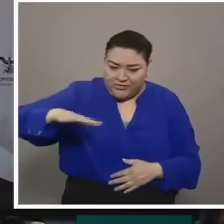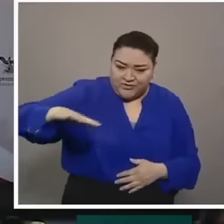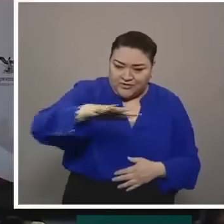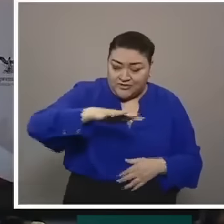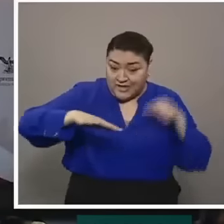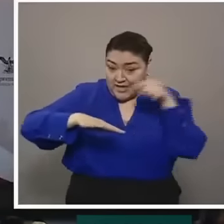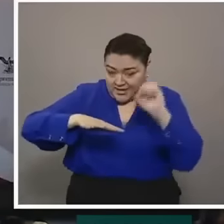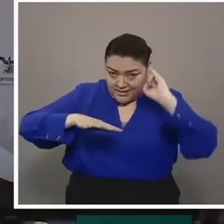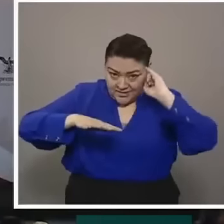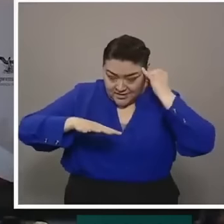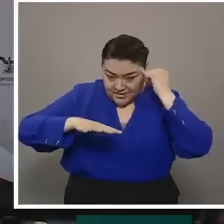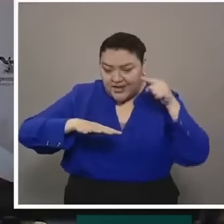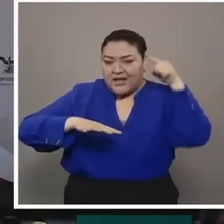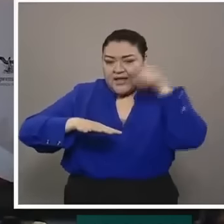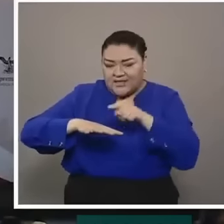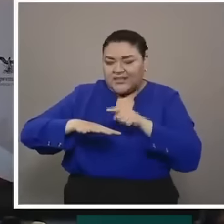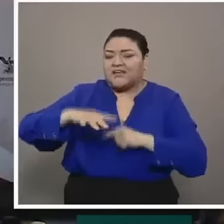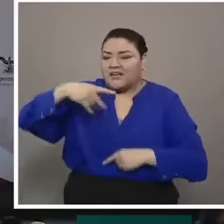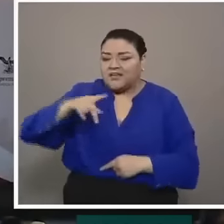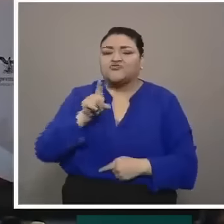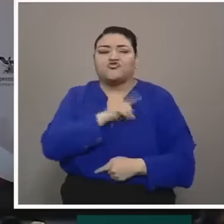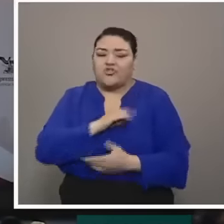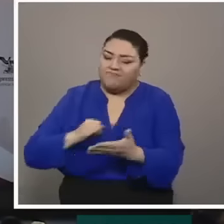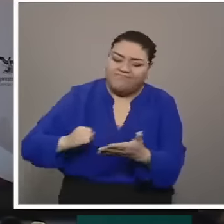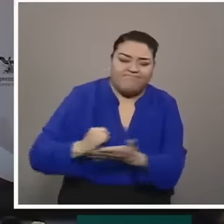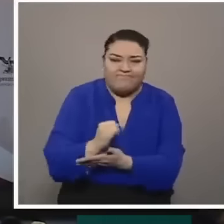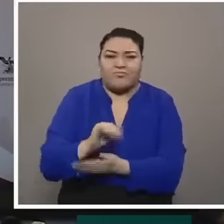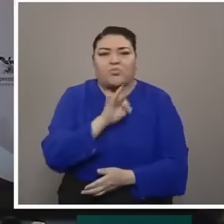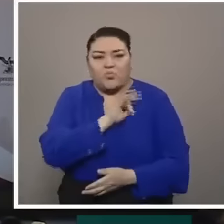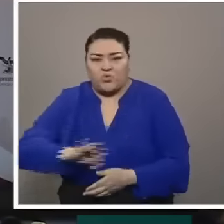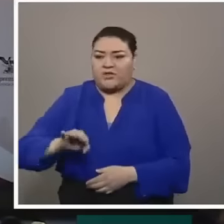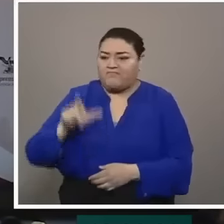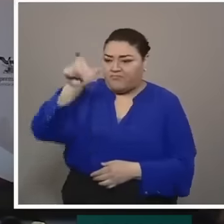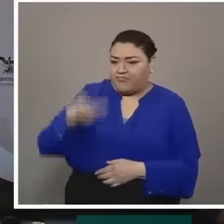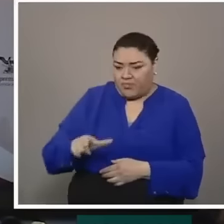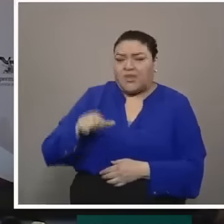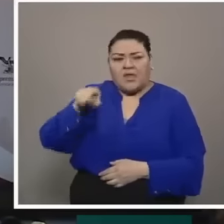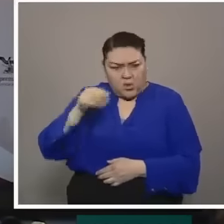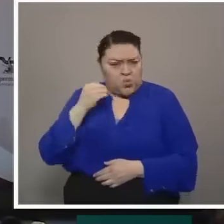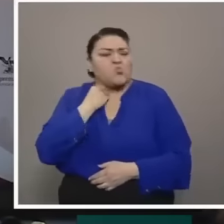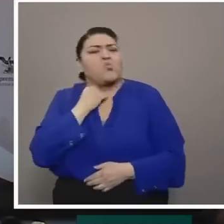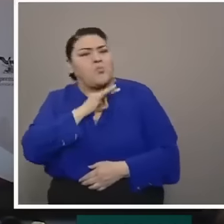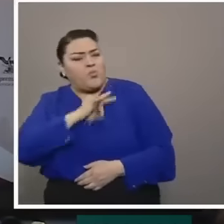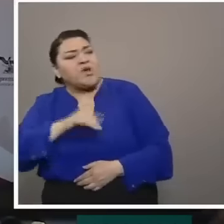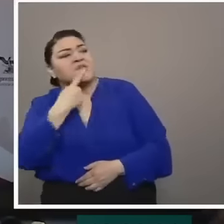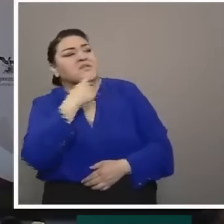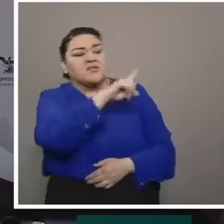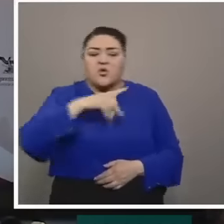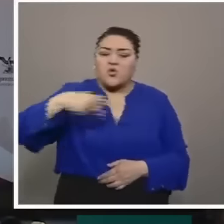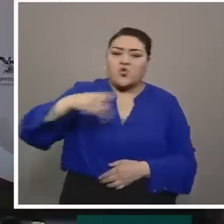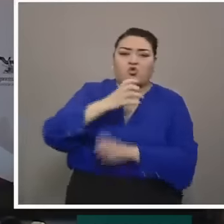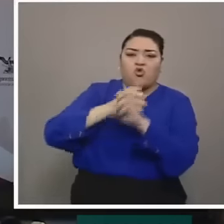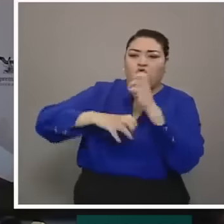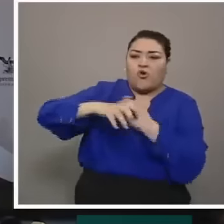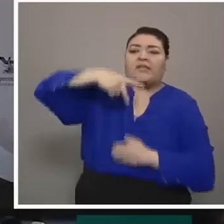como sujetos de derecho público con personalidad jurídica y patrimonio propio. Esta interpretación